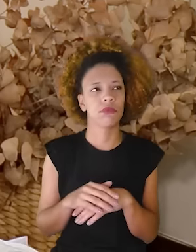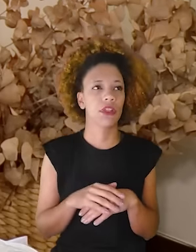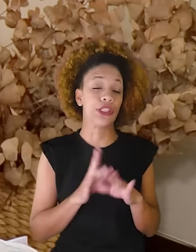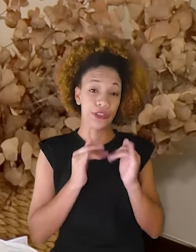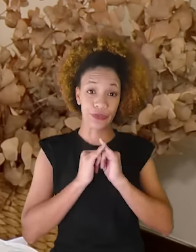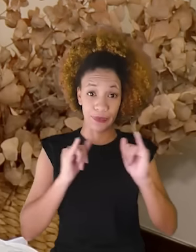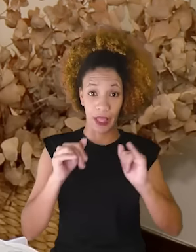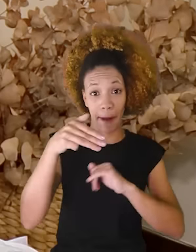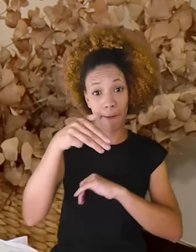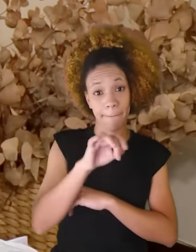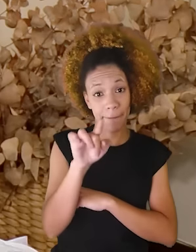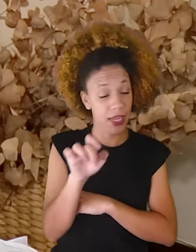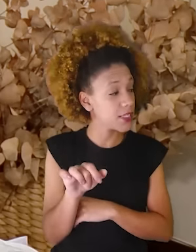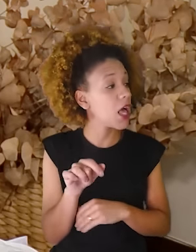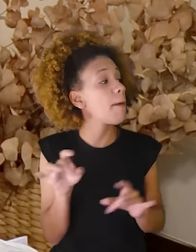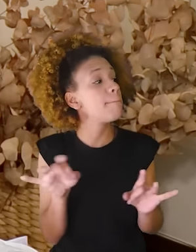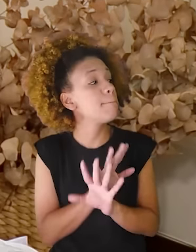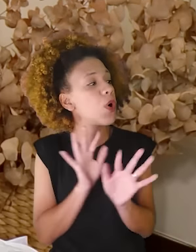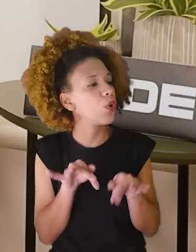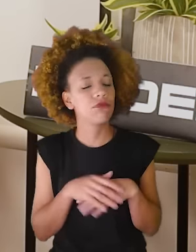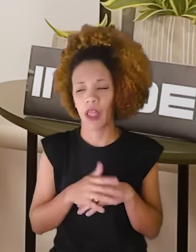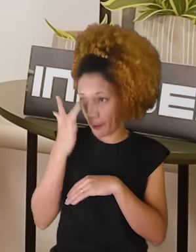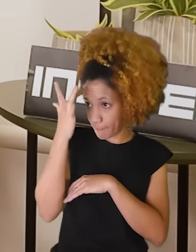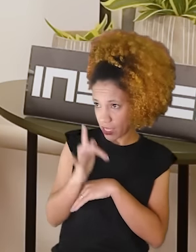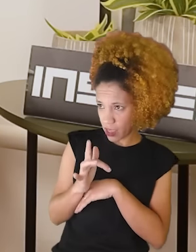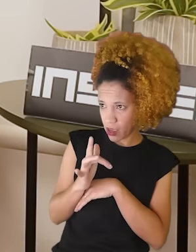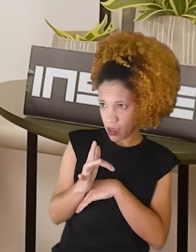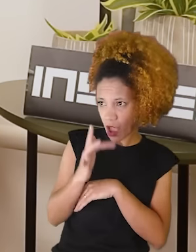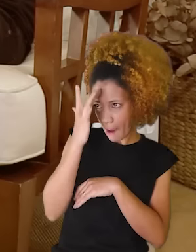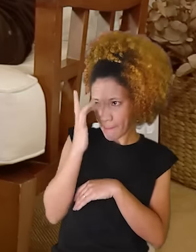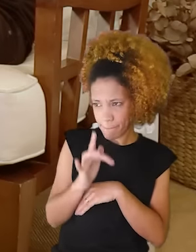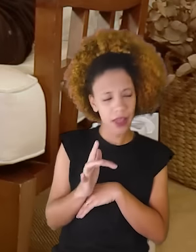eu vou divulgar aqui o Mazé quando que vai ficar pronto vai ficar amanhã amanhã eu não sei quando é